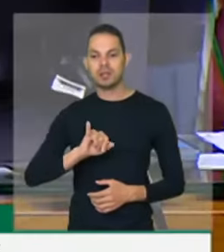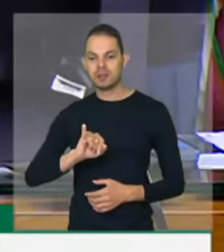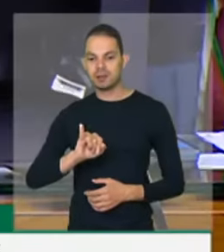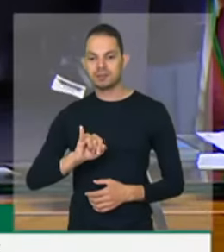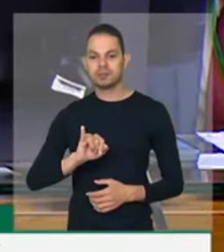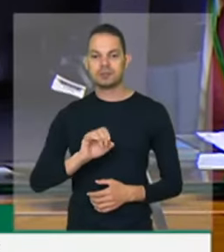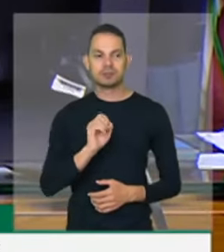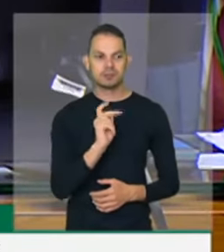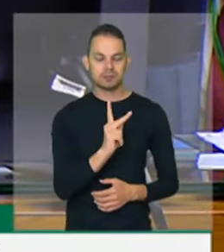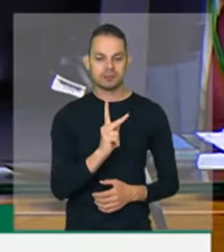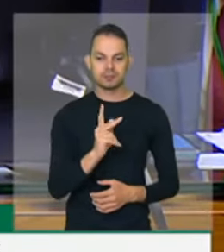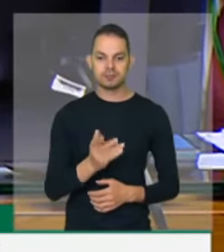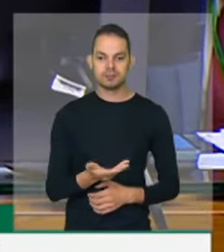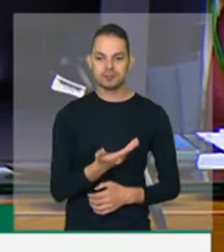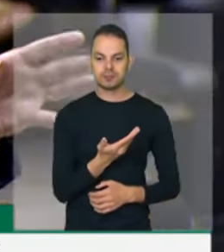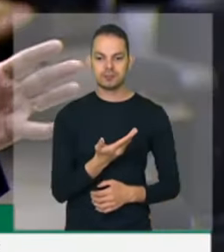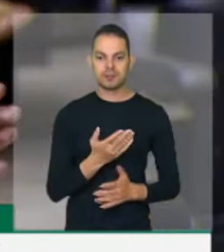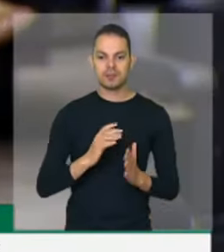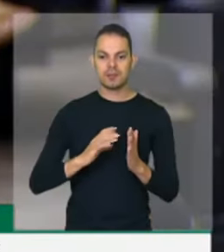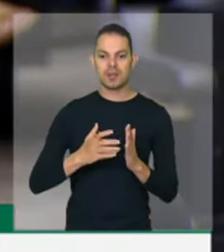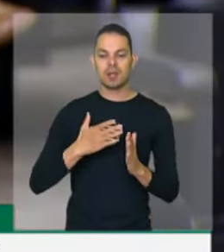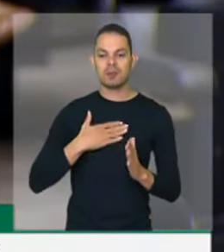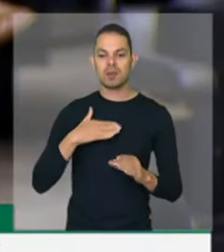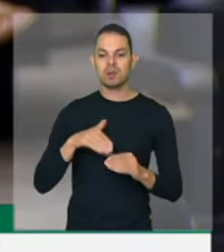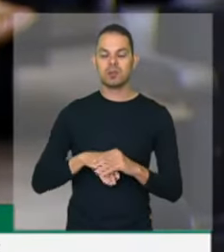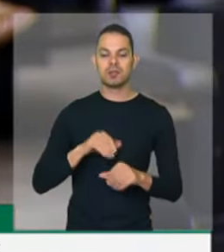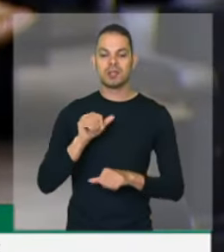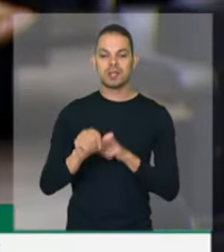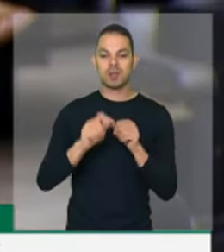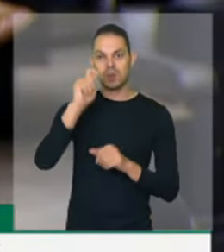[DEPUTADO]: MUDAR PARA NÃO, PORQUE OBRIGA PELO TABELA SUS, ISSO É IMPOSSÍ